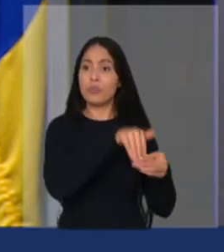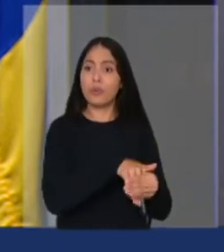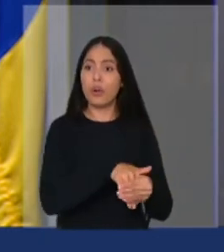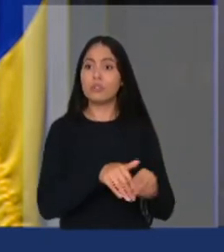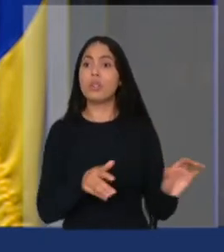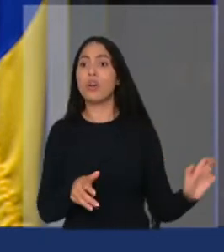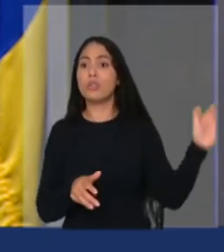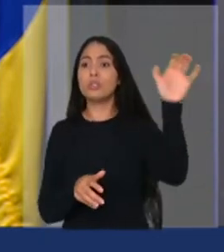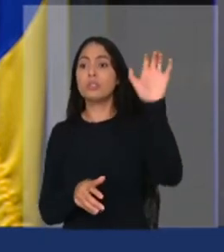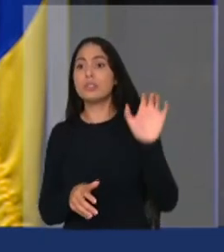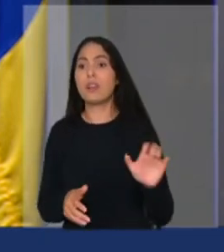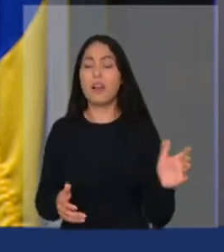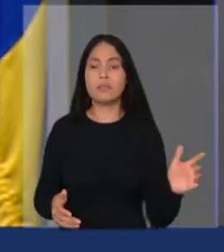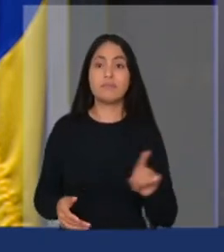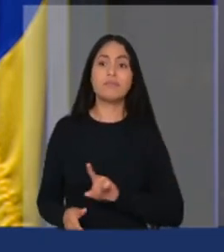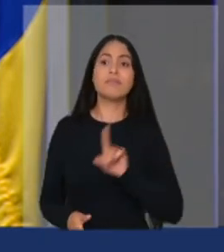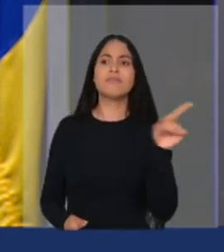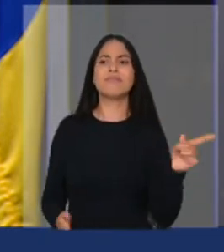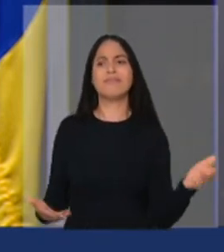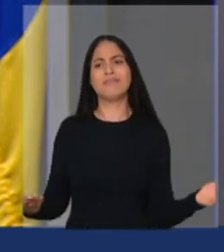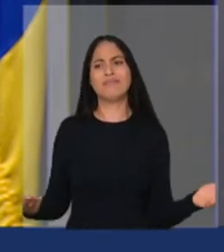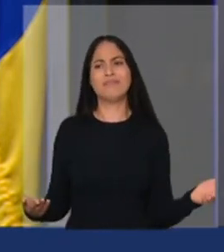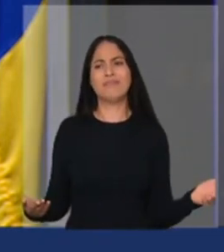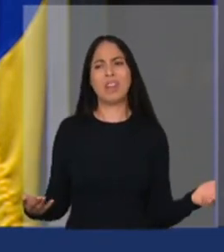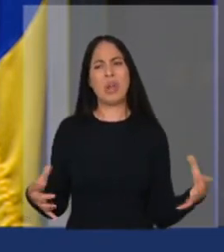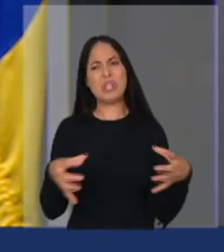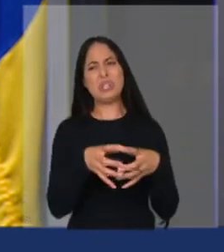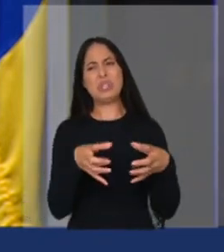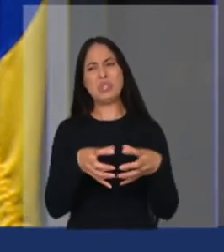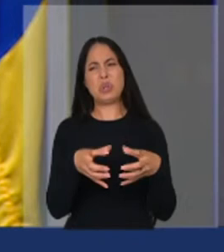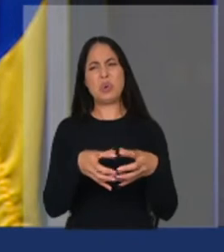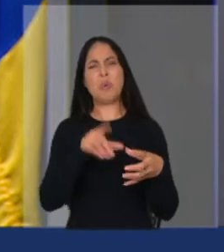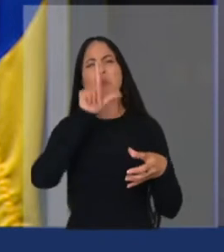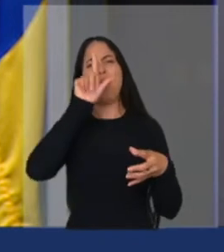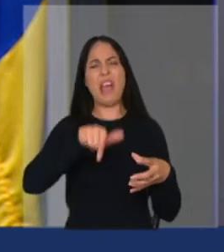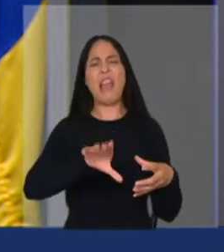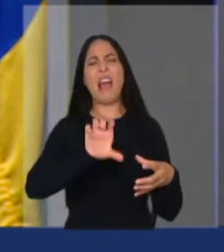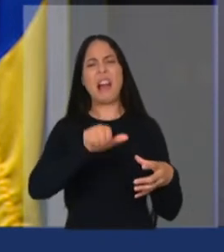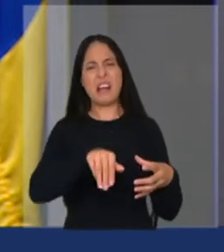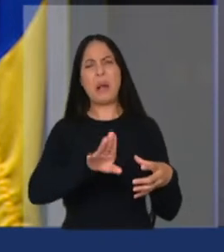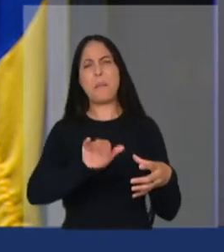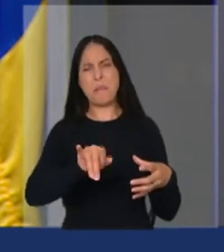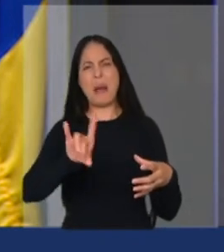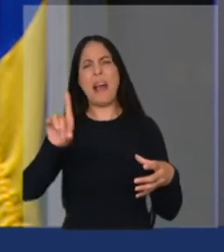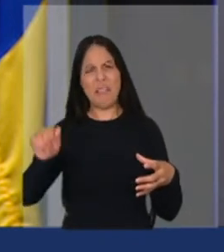PARA INVADIR O CONGRESSO AMERICANO, BOLSONARO AQUI. [INTERMITÊNCIA DE ÁUDIO] PARA IR CONTRA A DEMOCRACIA.